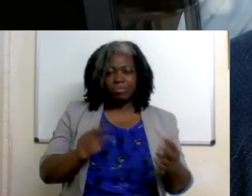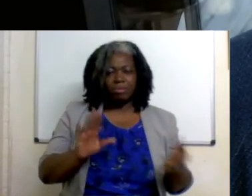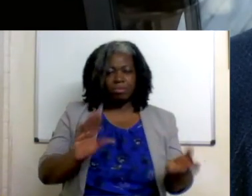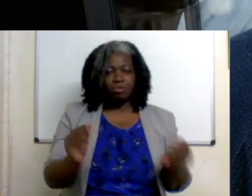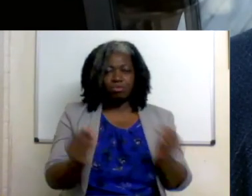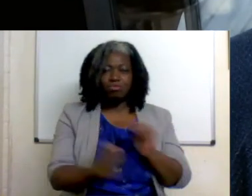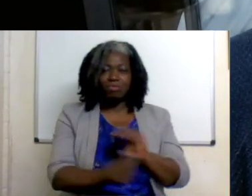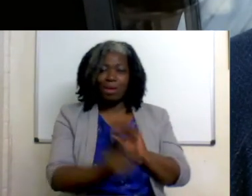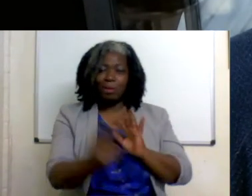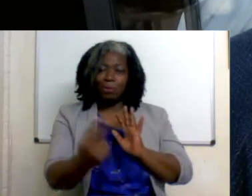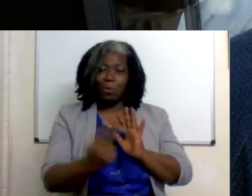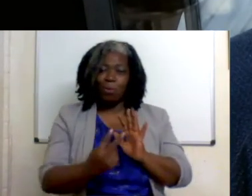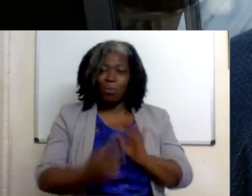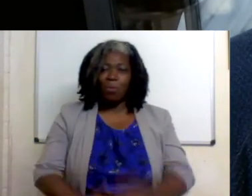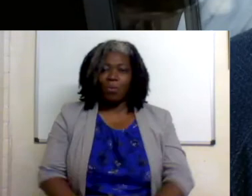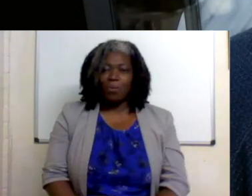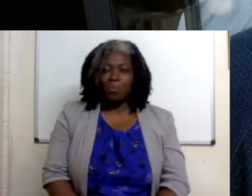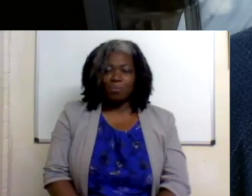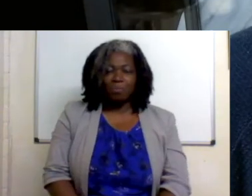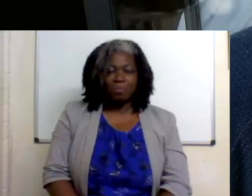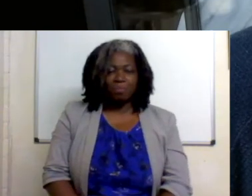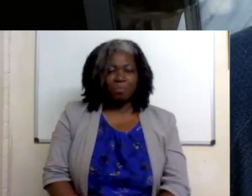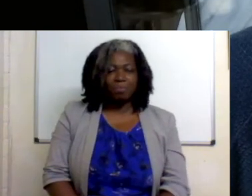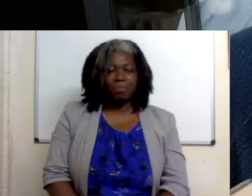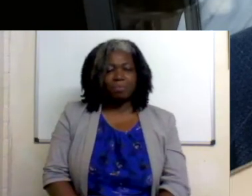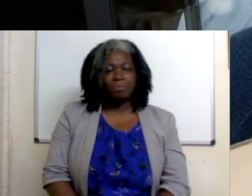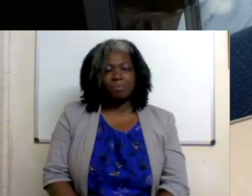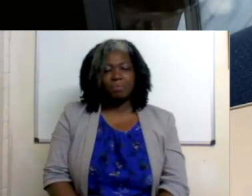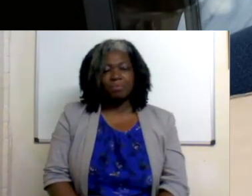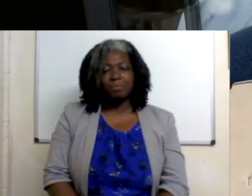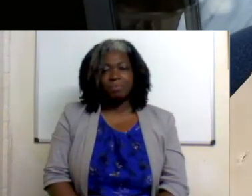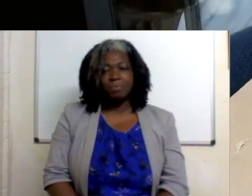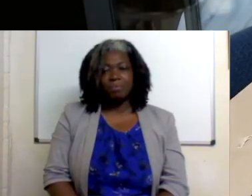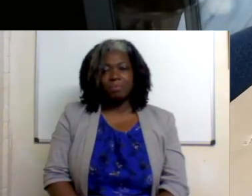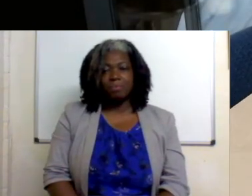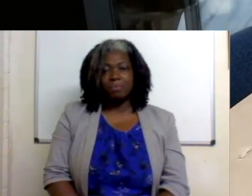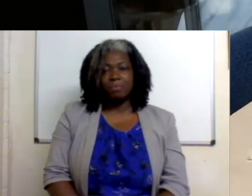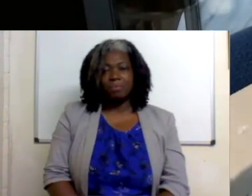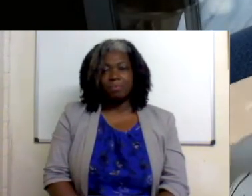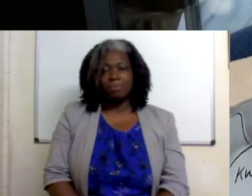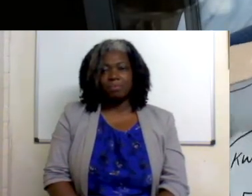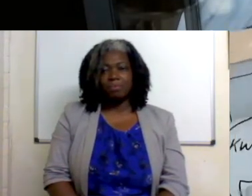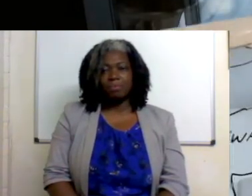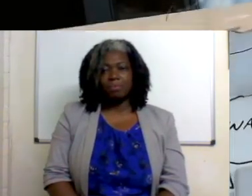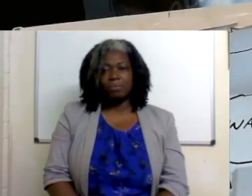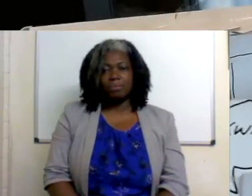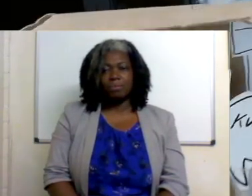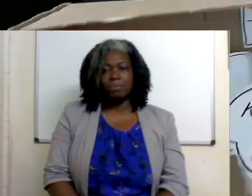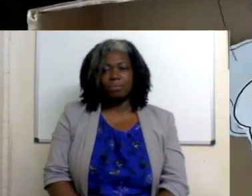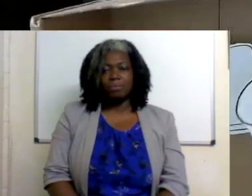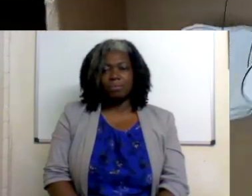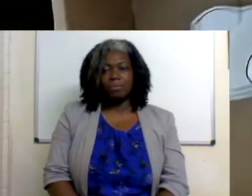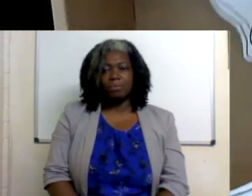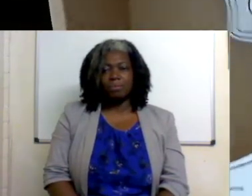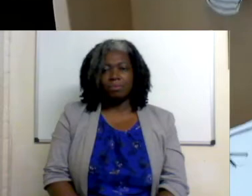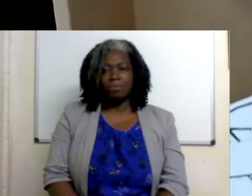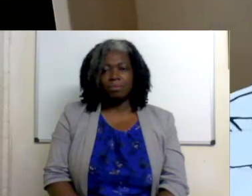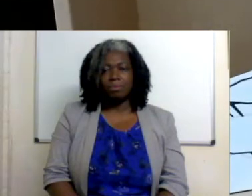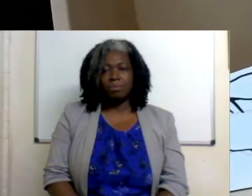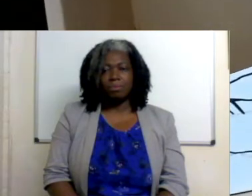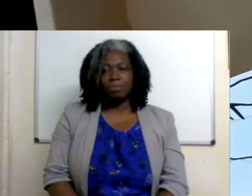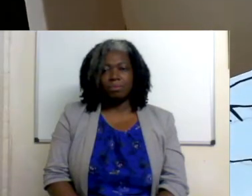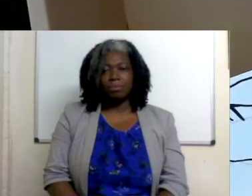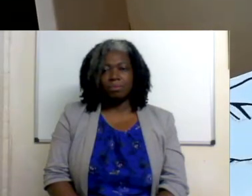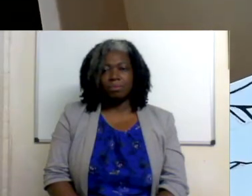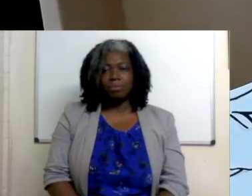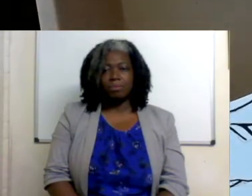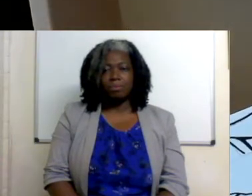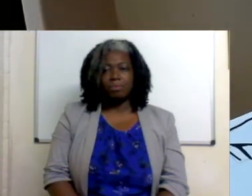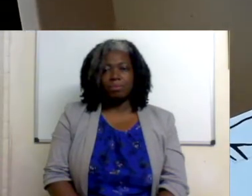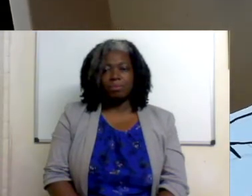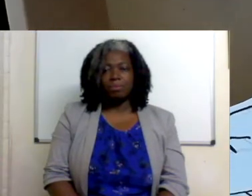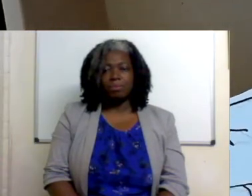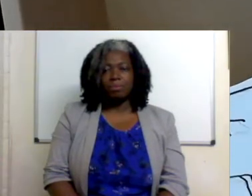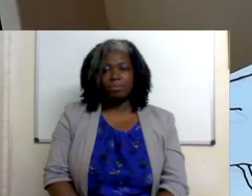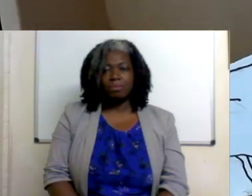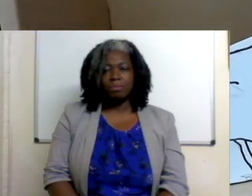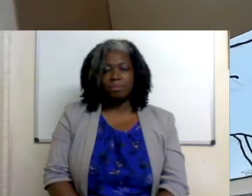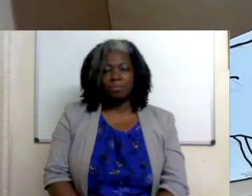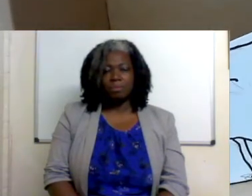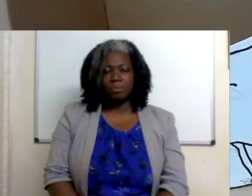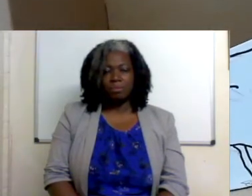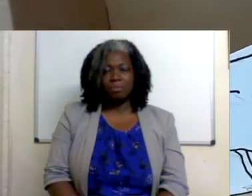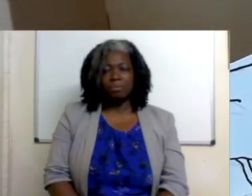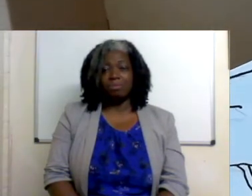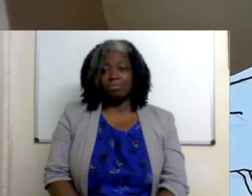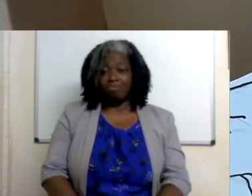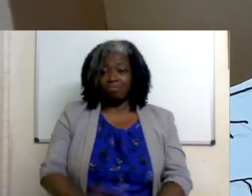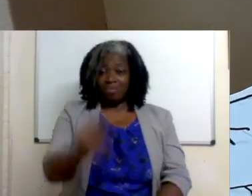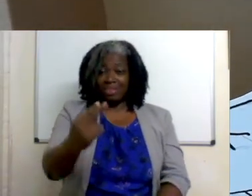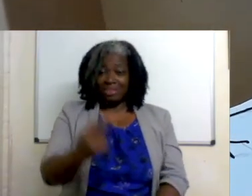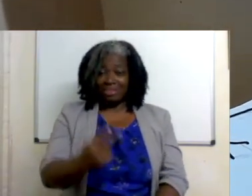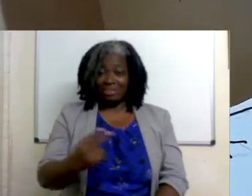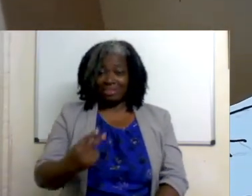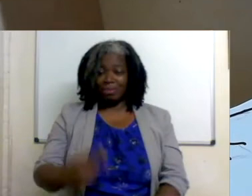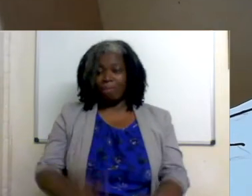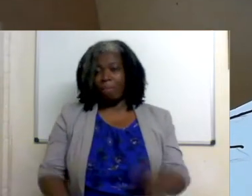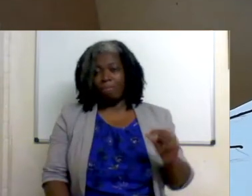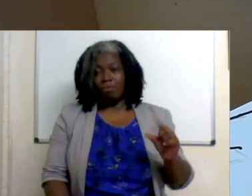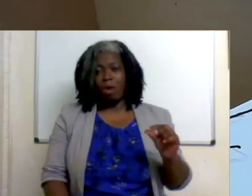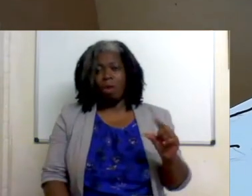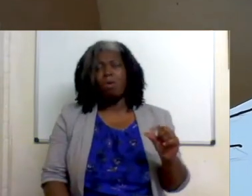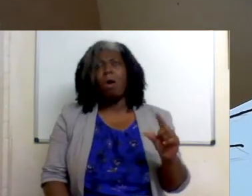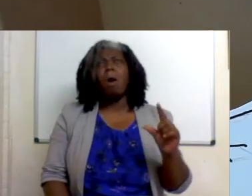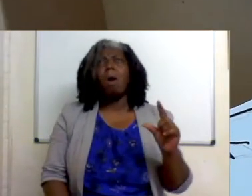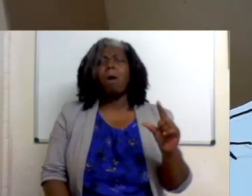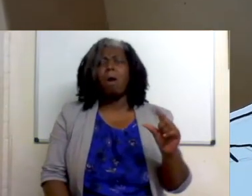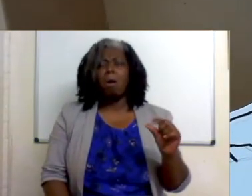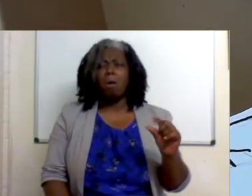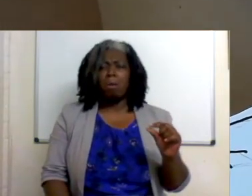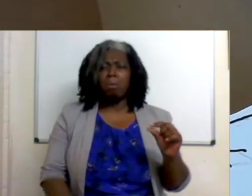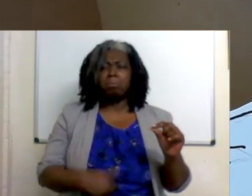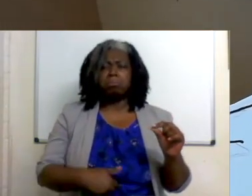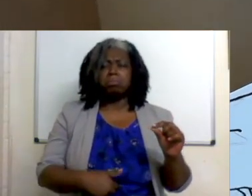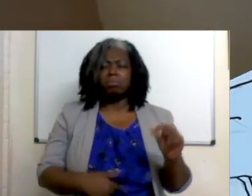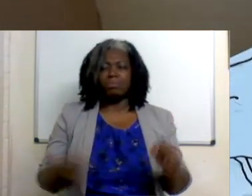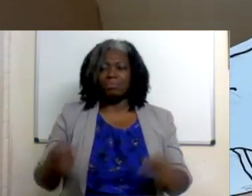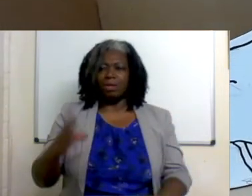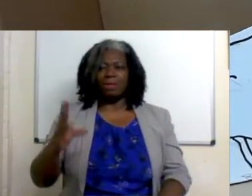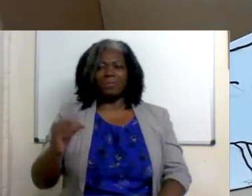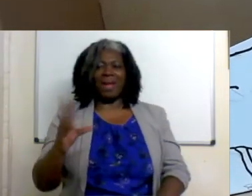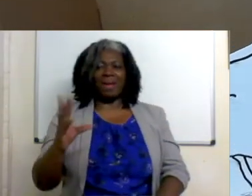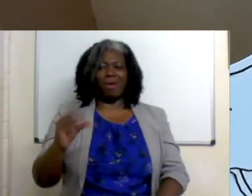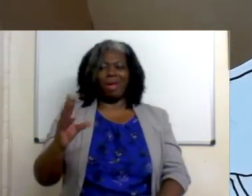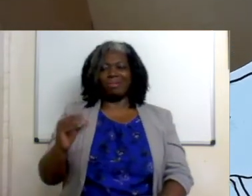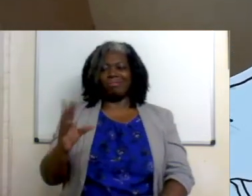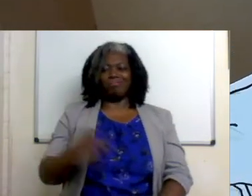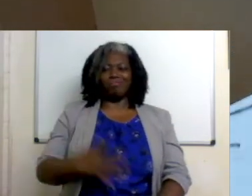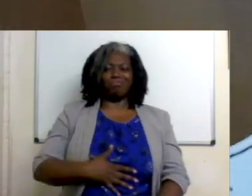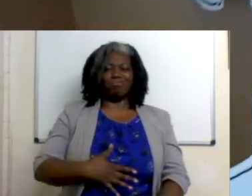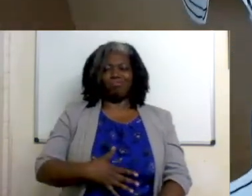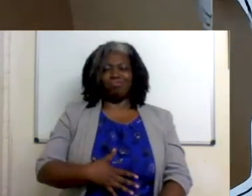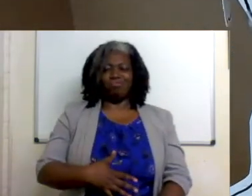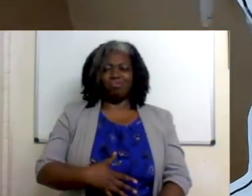vam moje modelove jeviste. Dobre, ted muzeme videt, ze vrana dela kaaav! A kachna dela